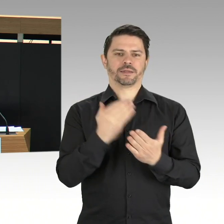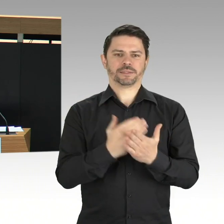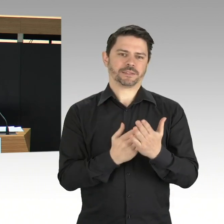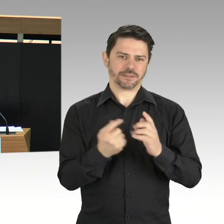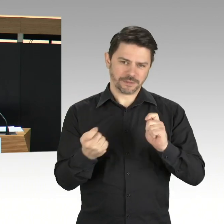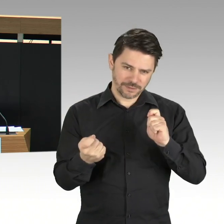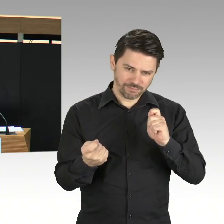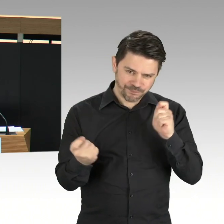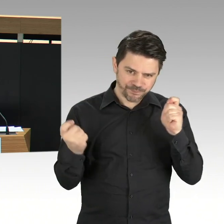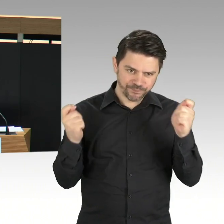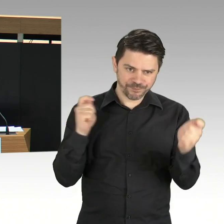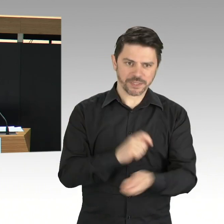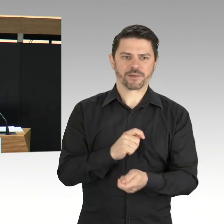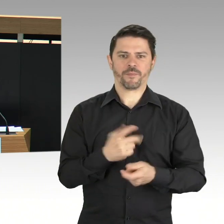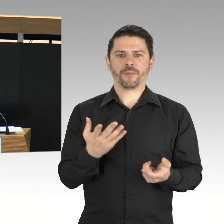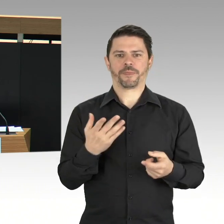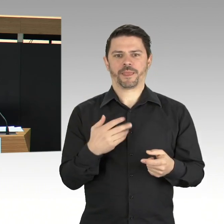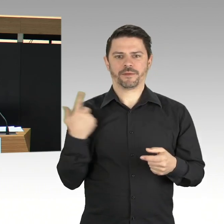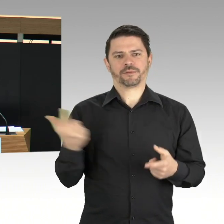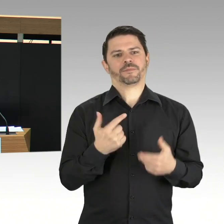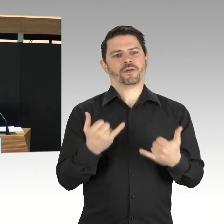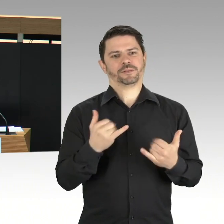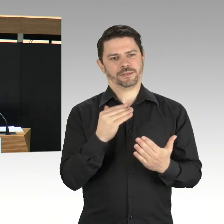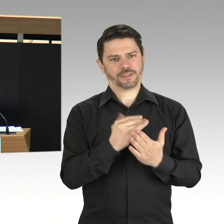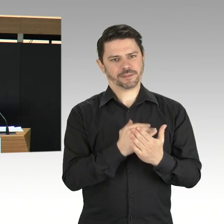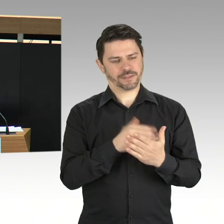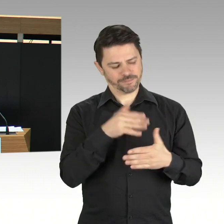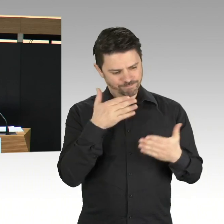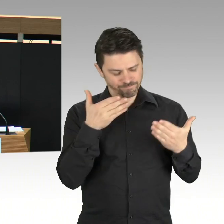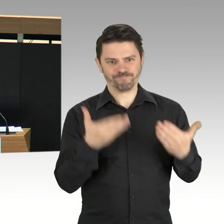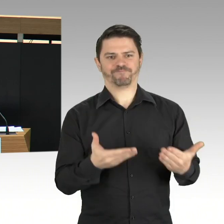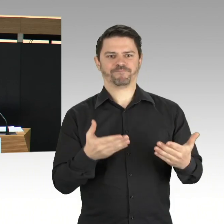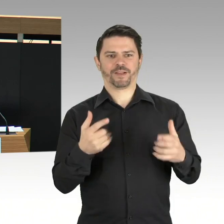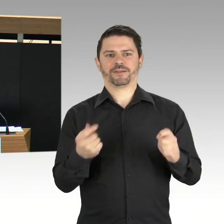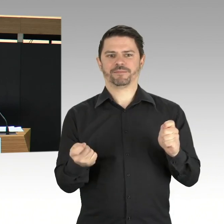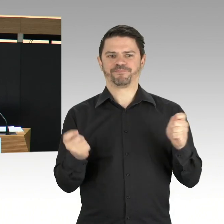Wir werden die Bezirke unterstützen und die IWB unterstützen, um das gut umzusetzen und vor allem werden wir auch